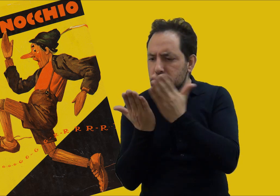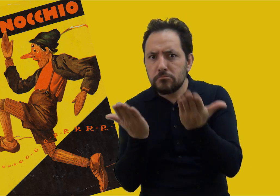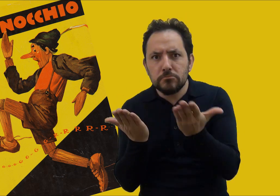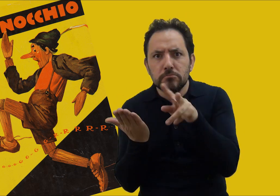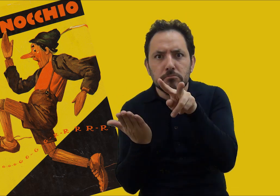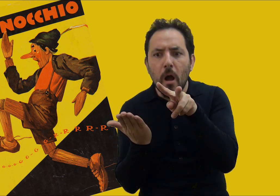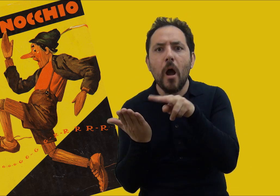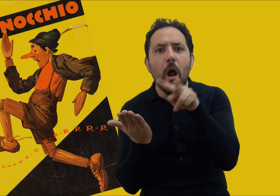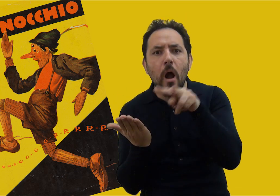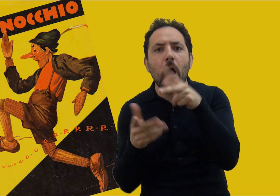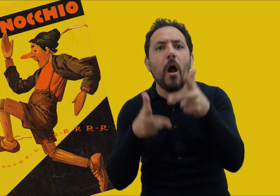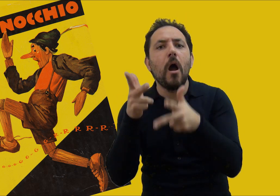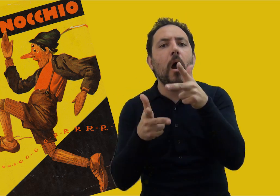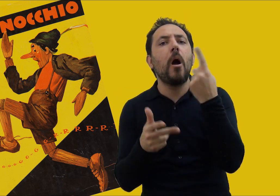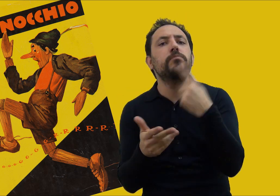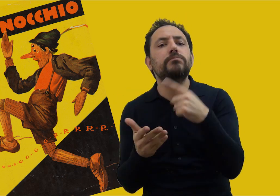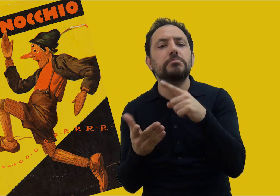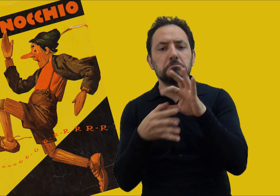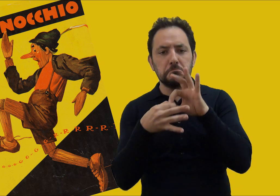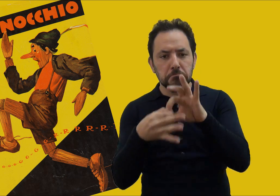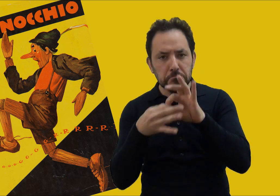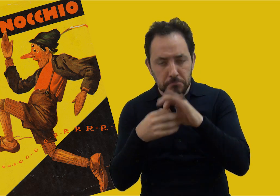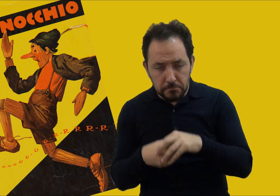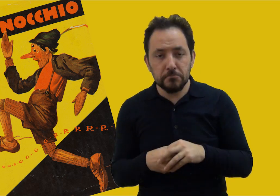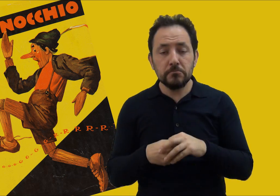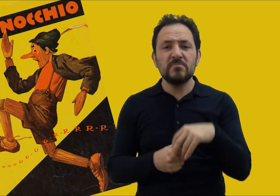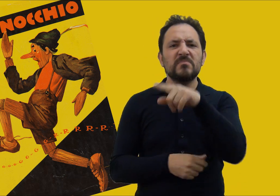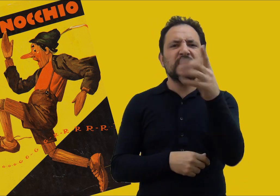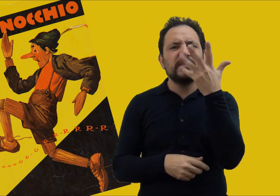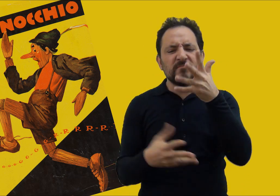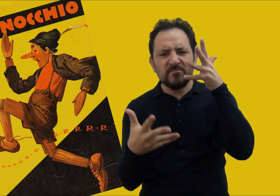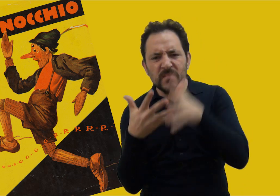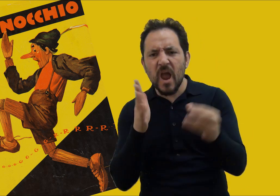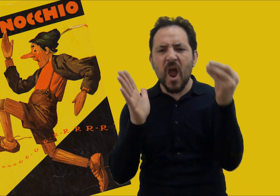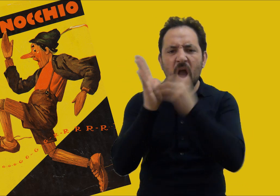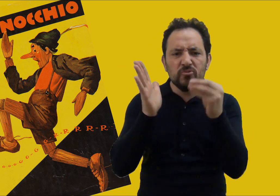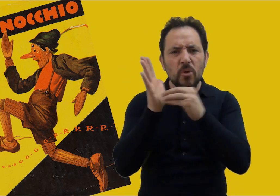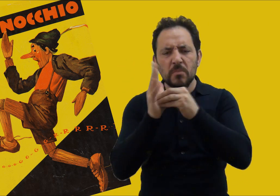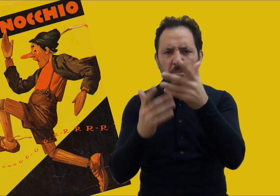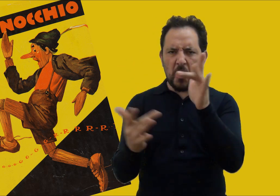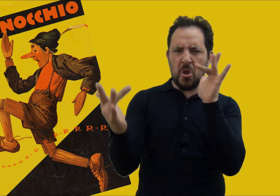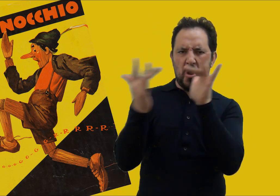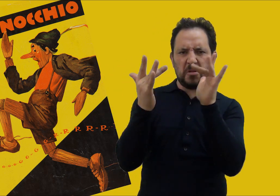possono confrontare le scelte linguistiche LIS con il libro in italiano. Chi desiderasse approfondimenti o aggiornamenti,